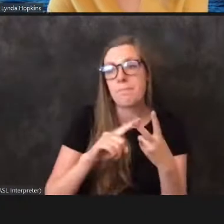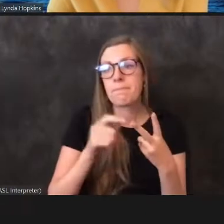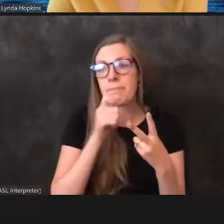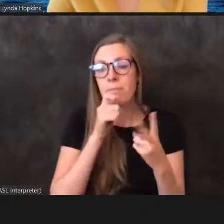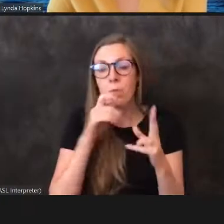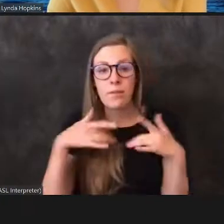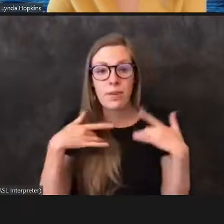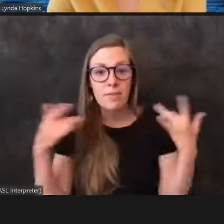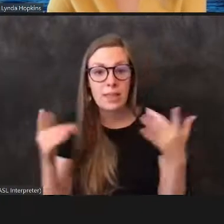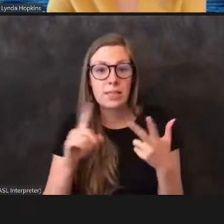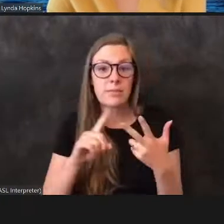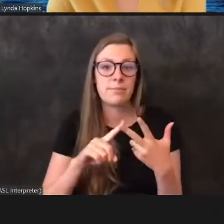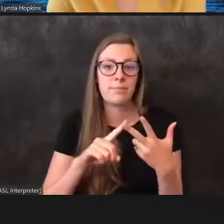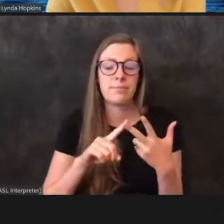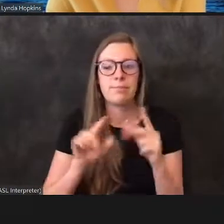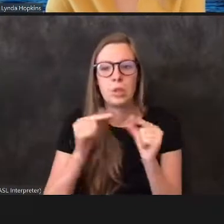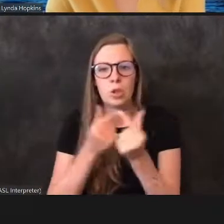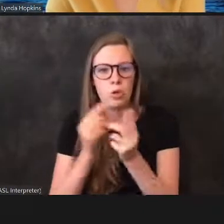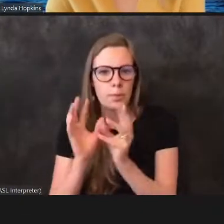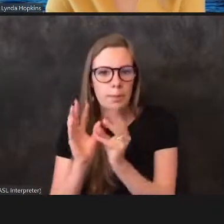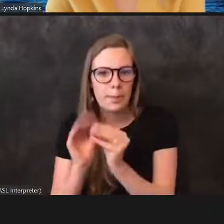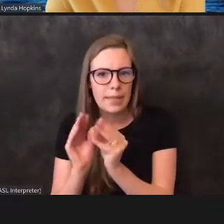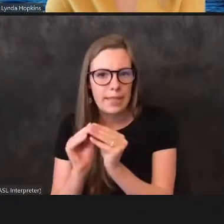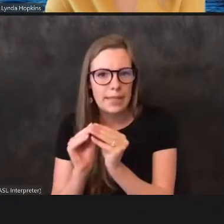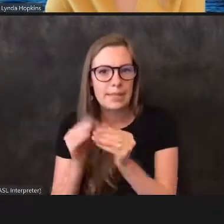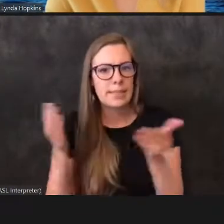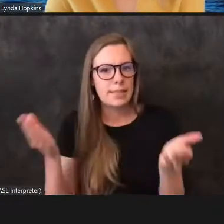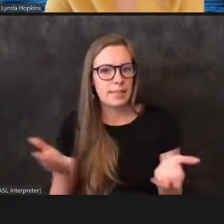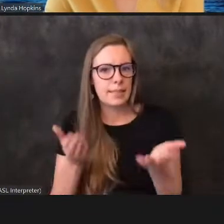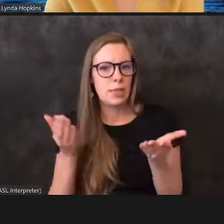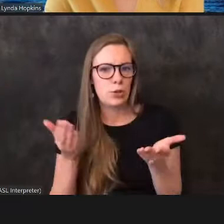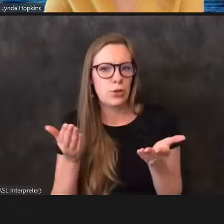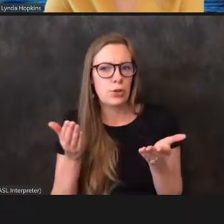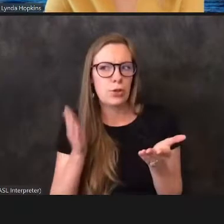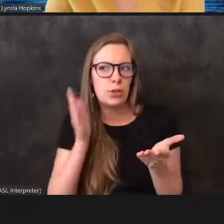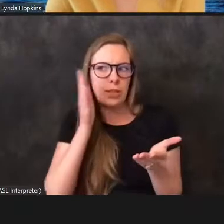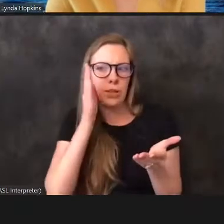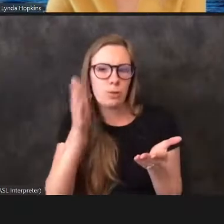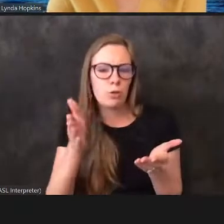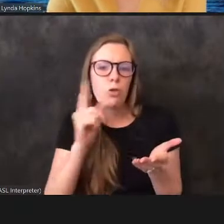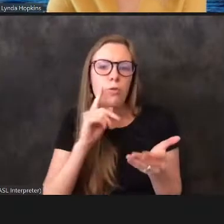eventos privados y igualmente reuniones grupos aquí en los siguientes días.